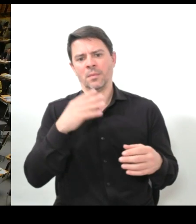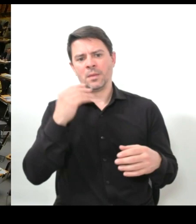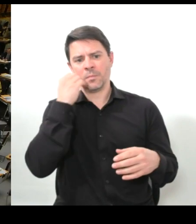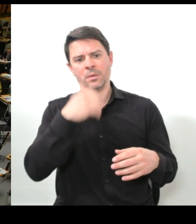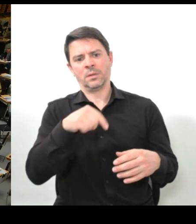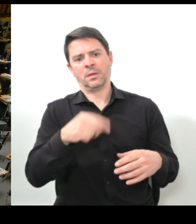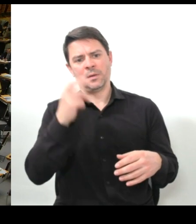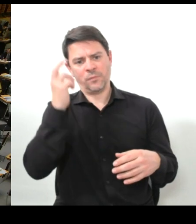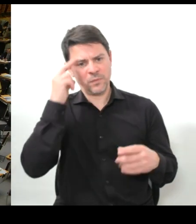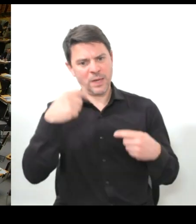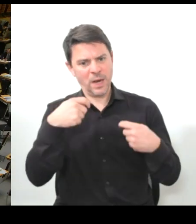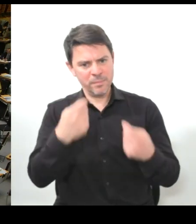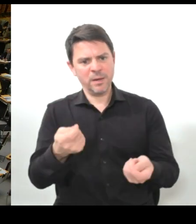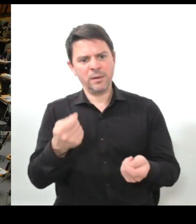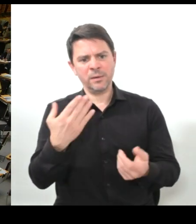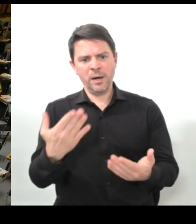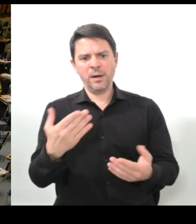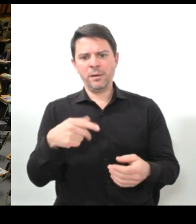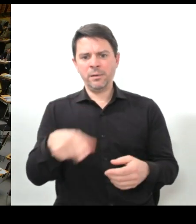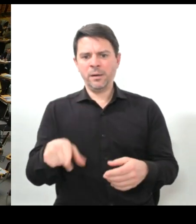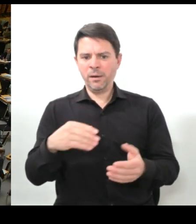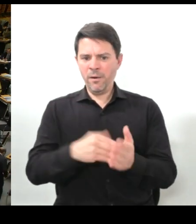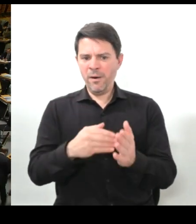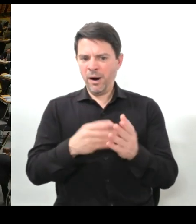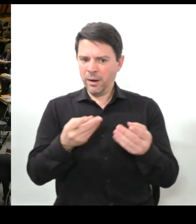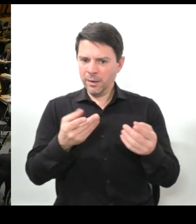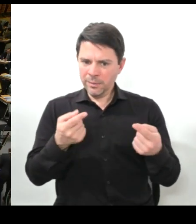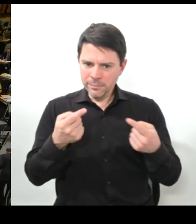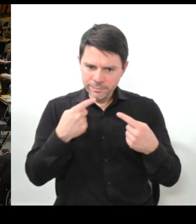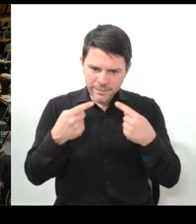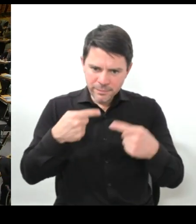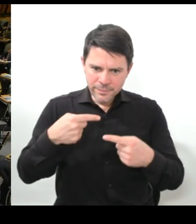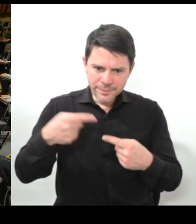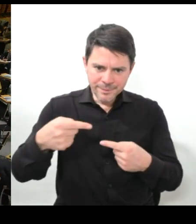Vielen Dank für die Fraktion Die Linke spricht nun der Kollege Schlüsselburg. (Rednerwechsel)